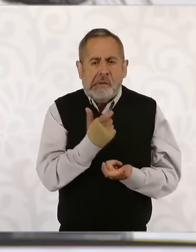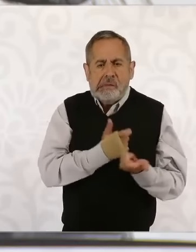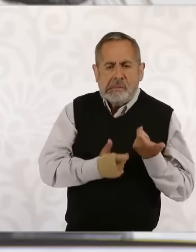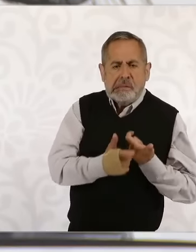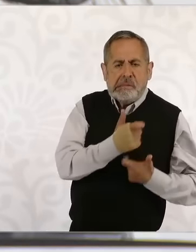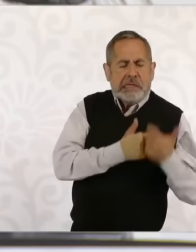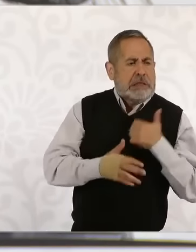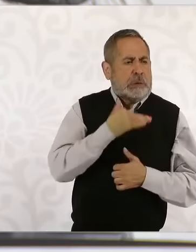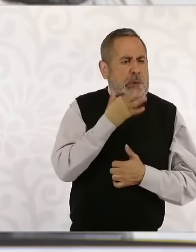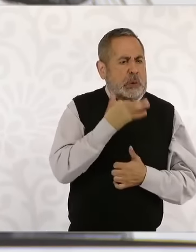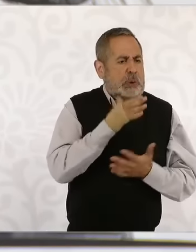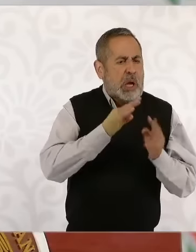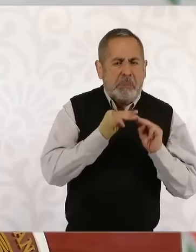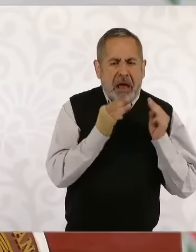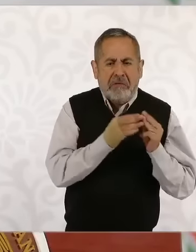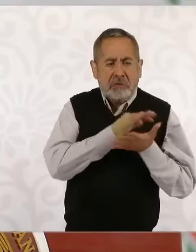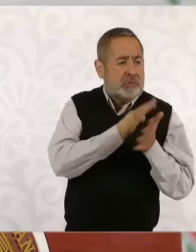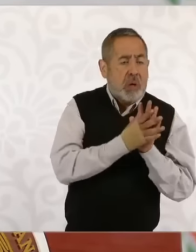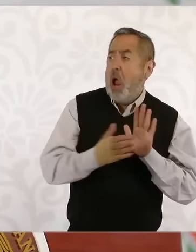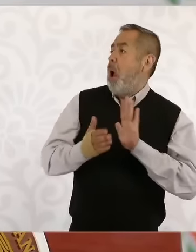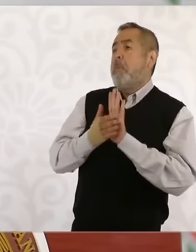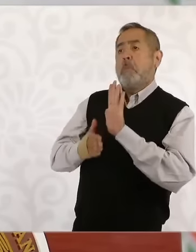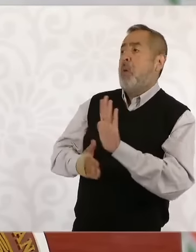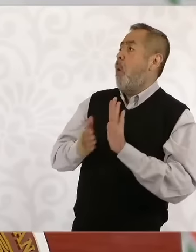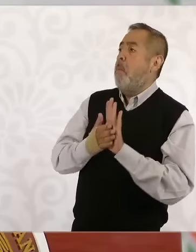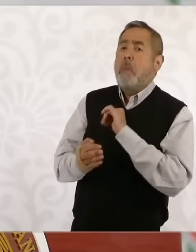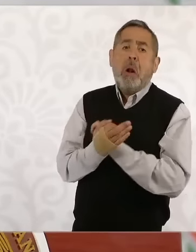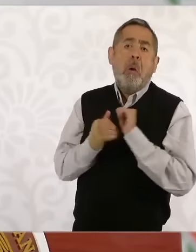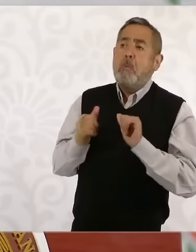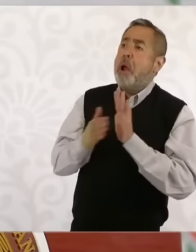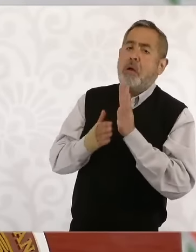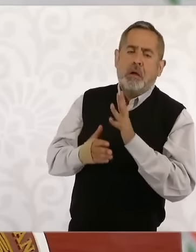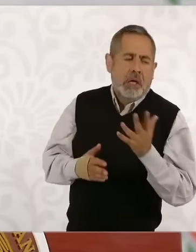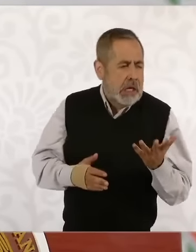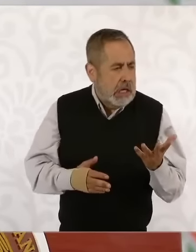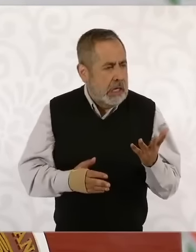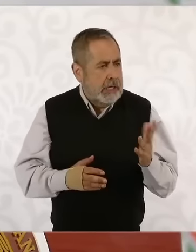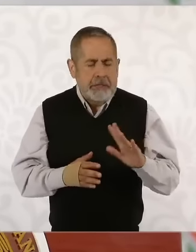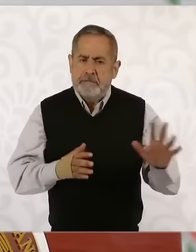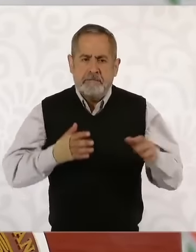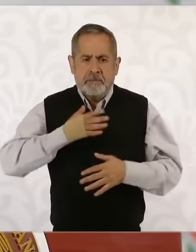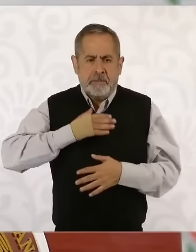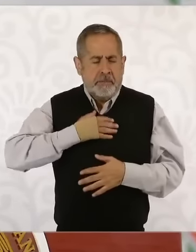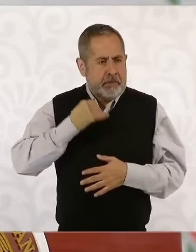la delincuencia organizada. Sin embargo, por criterios, desde mi punto de vista erróneos,